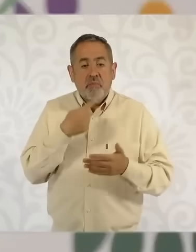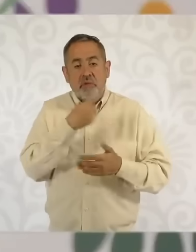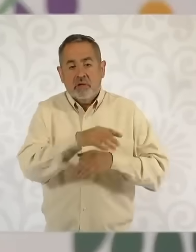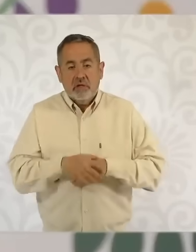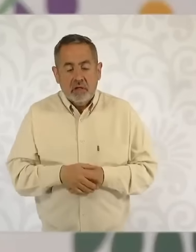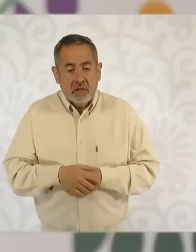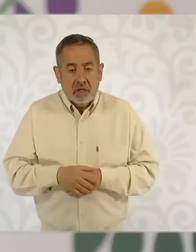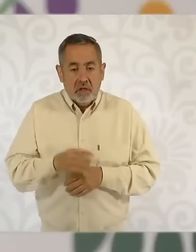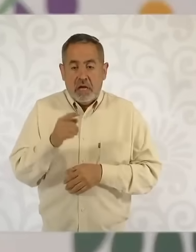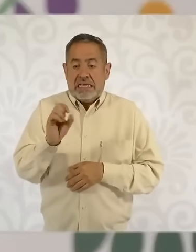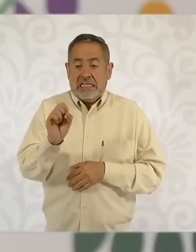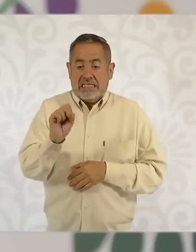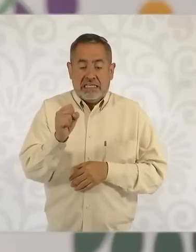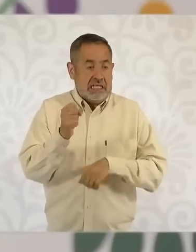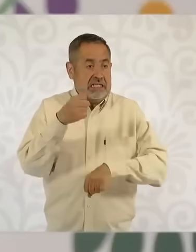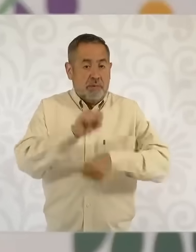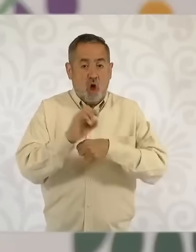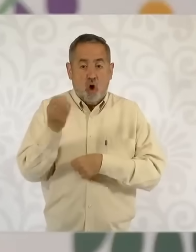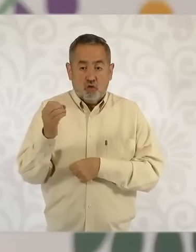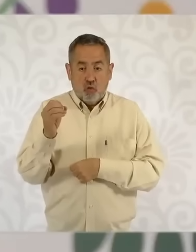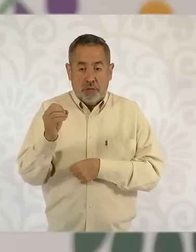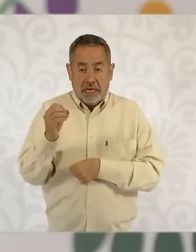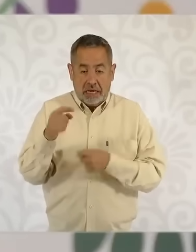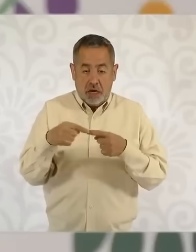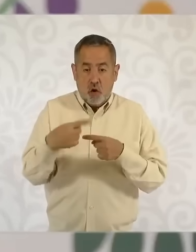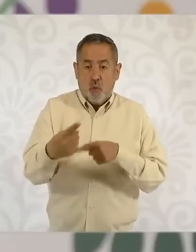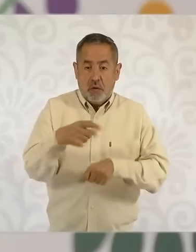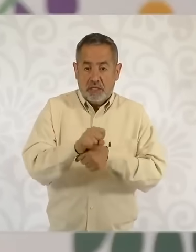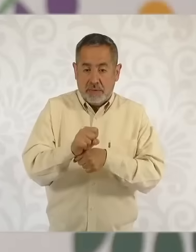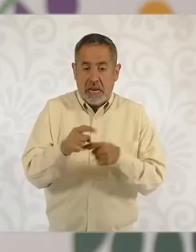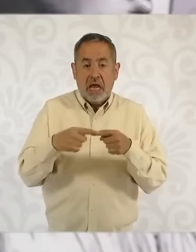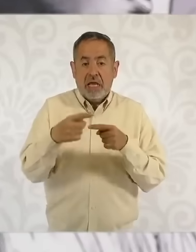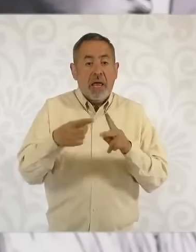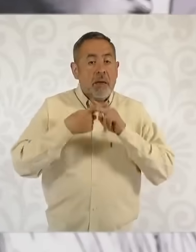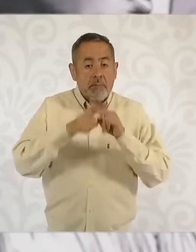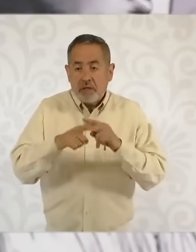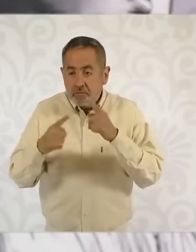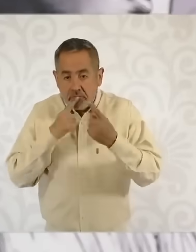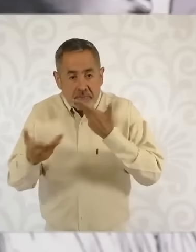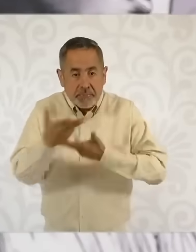la primera semana de octubre tienen que empezar las consultas participa el Senado de la República